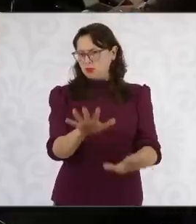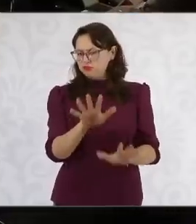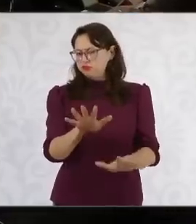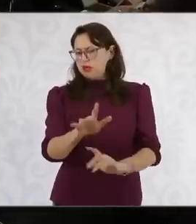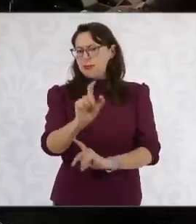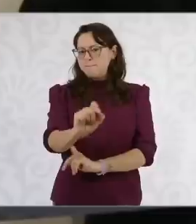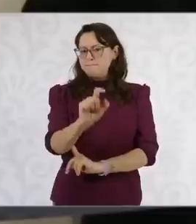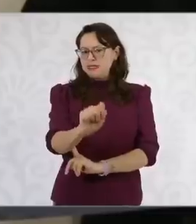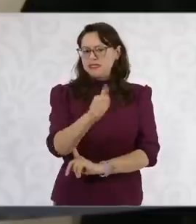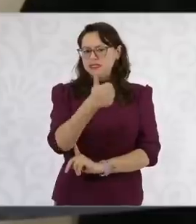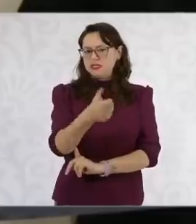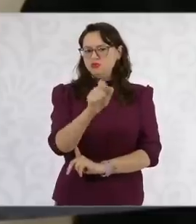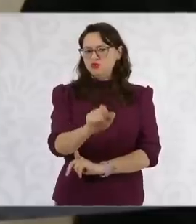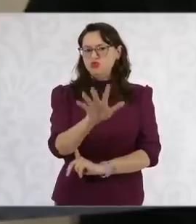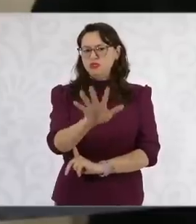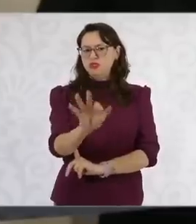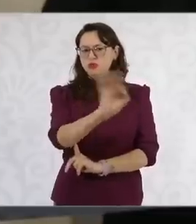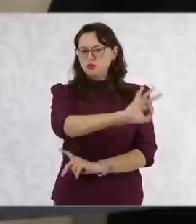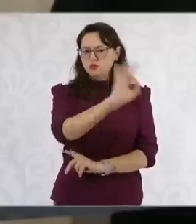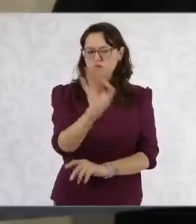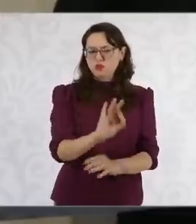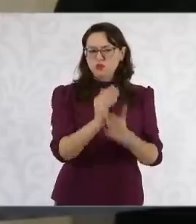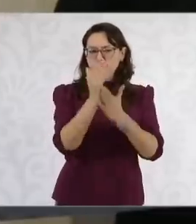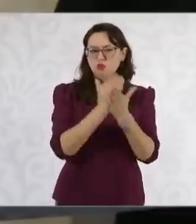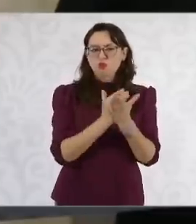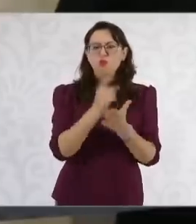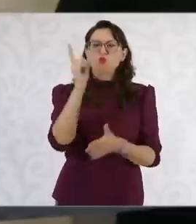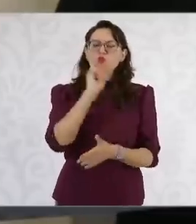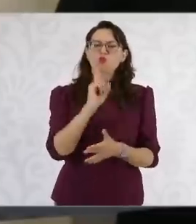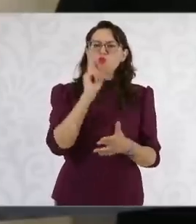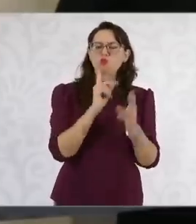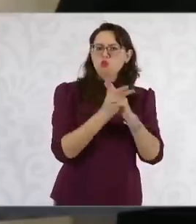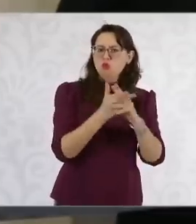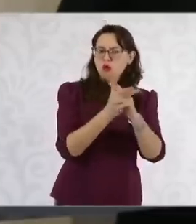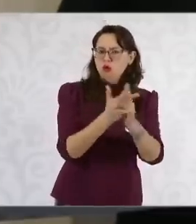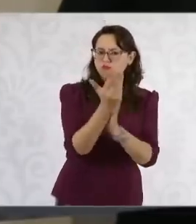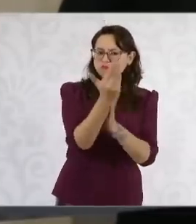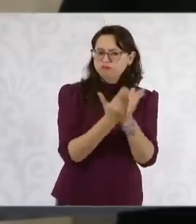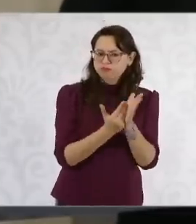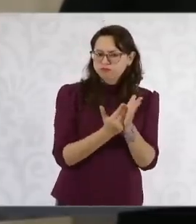por en la disminución de los feminicidios de septiembre a diciembre a qué atribuiría usted